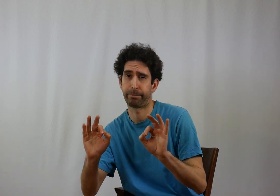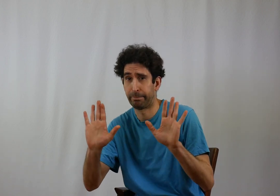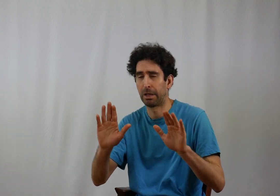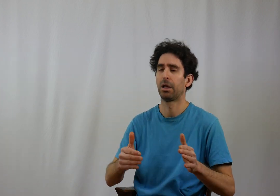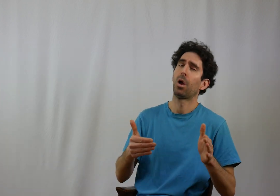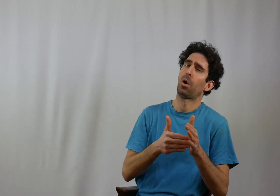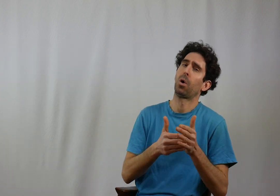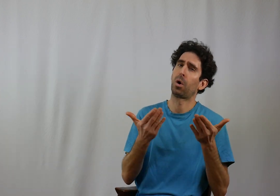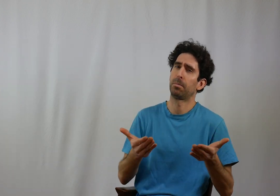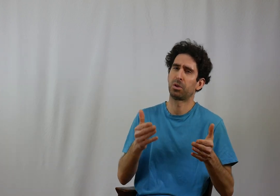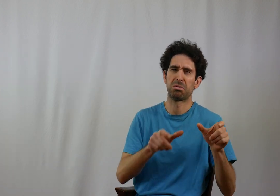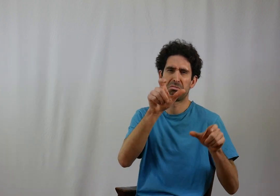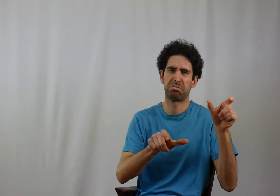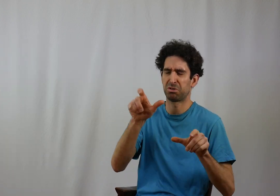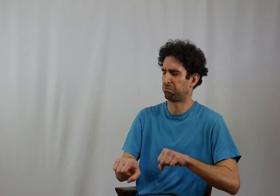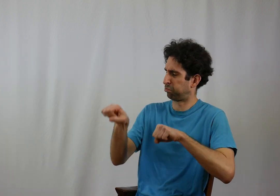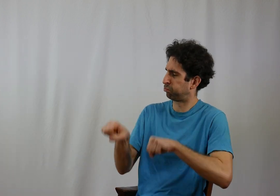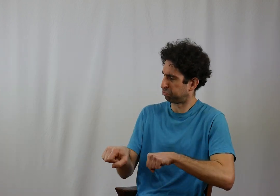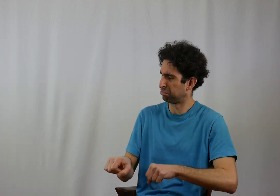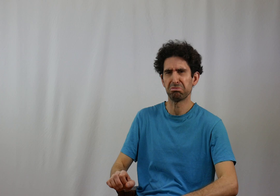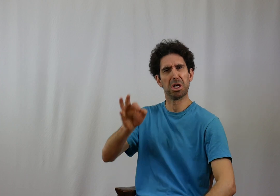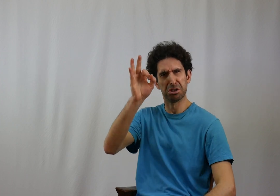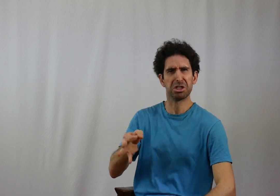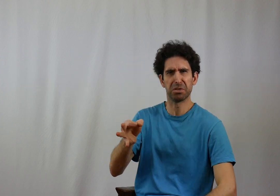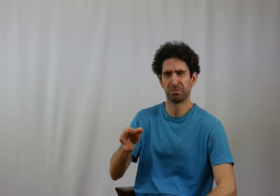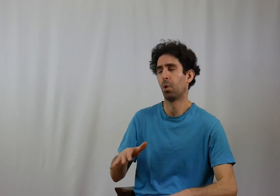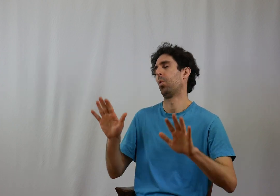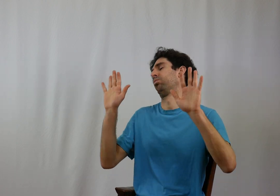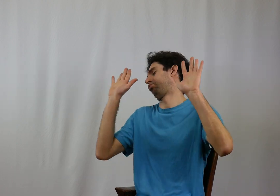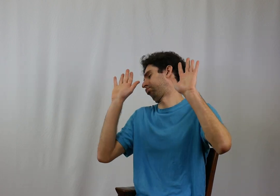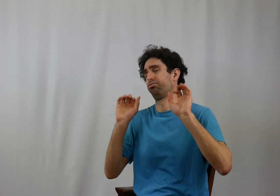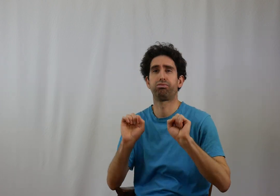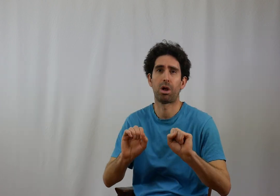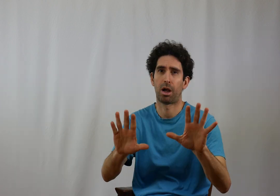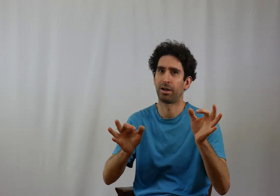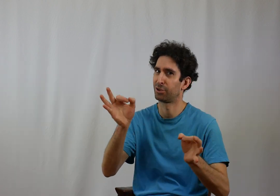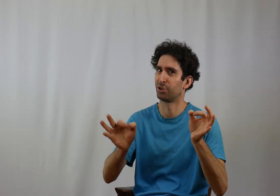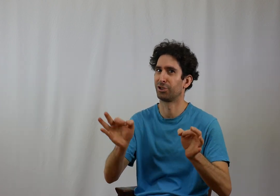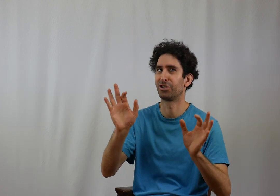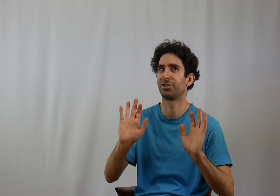Mais encore maintenant, des personnes affirment que si ! Oh làlà, je vous laisse juge.